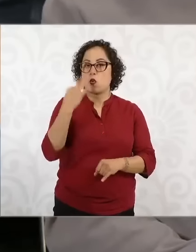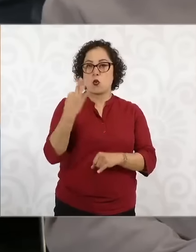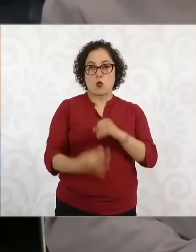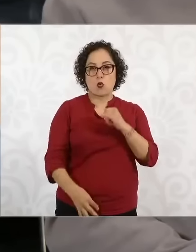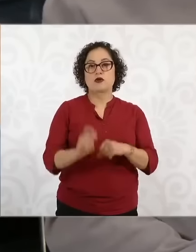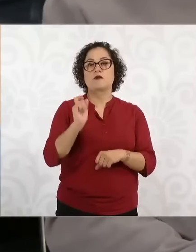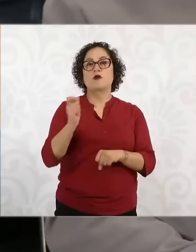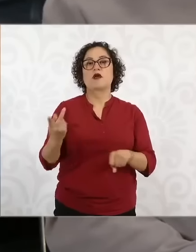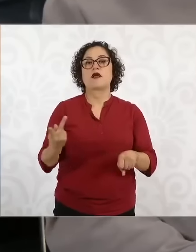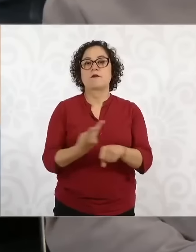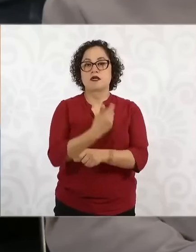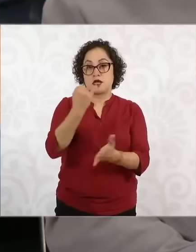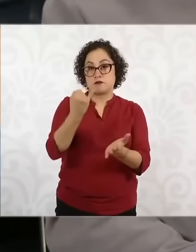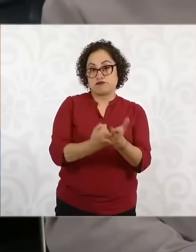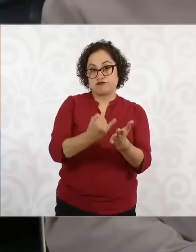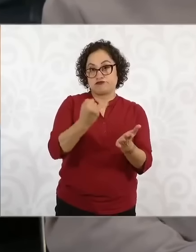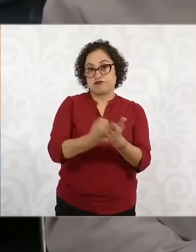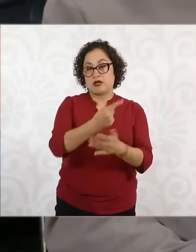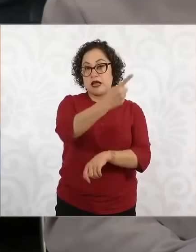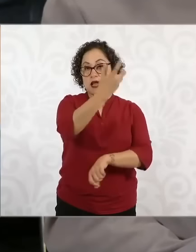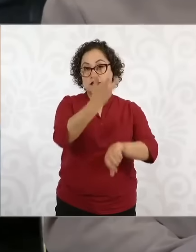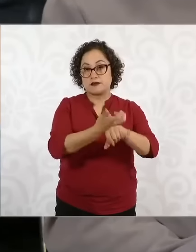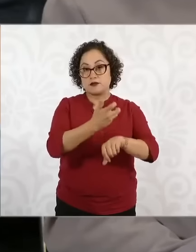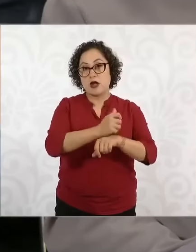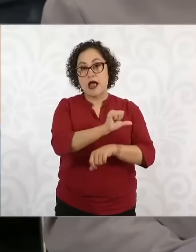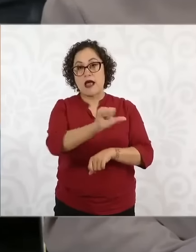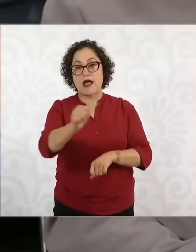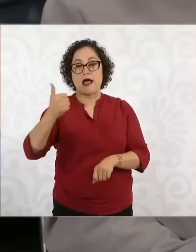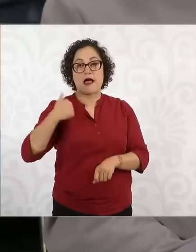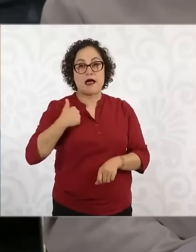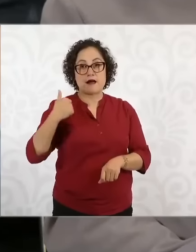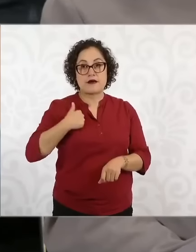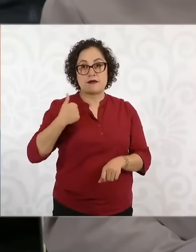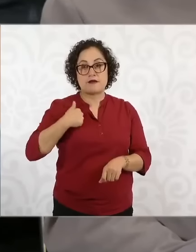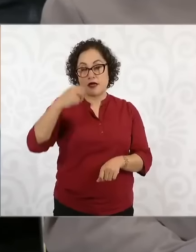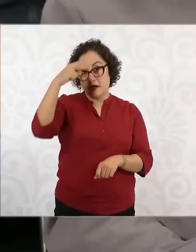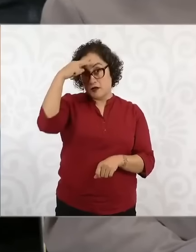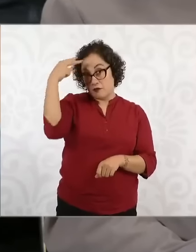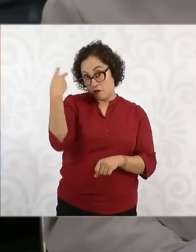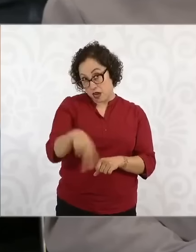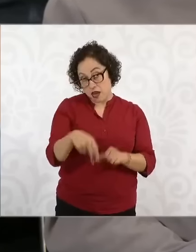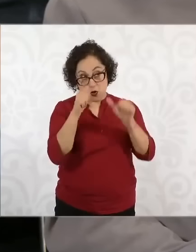Canadá, eh México prevé alguna medida similar para aquí, para nuestro país?